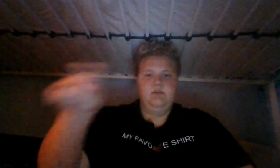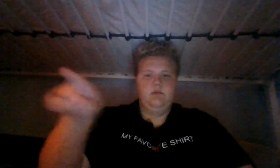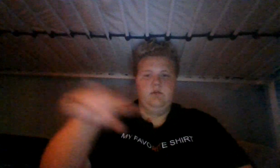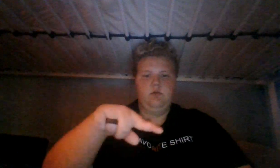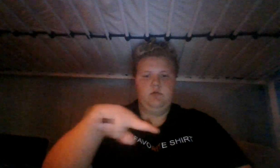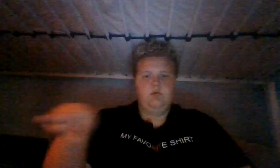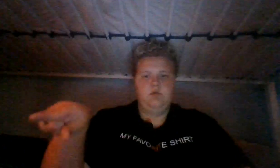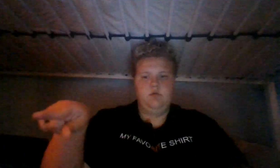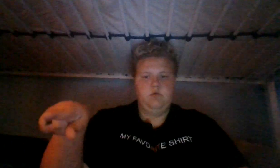Z